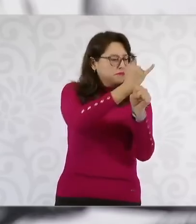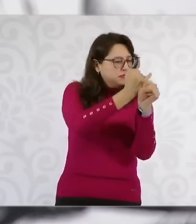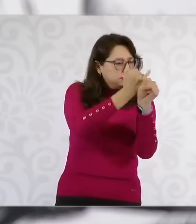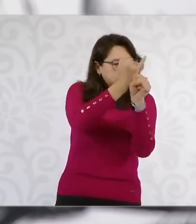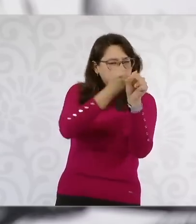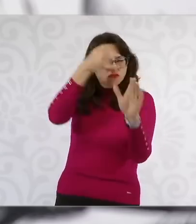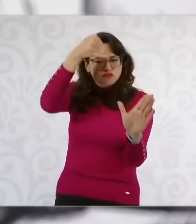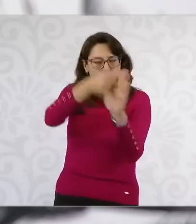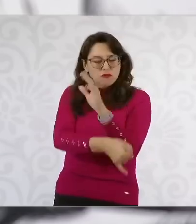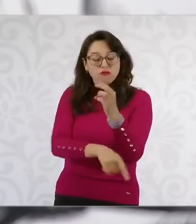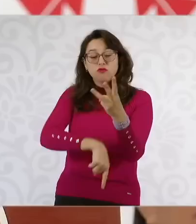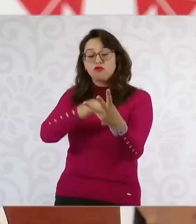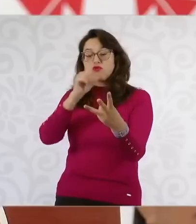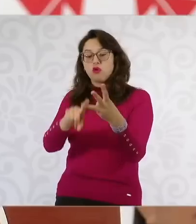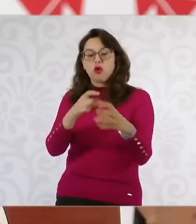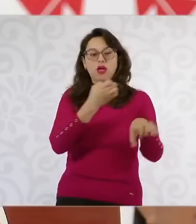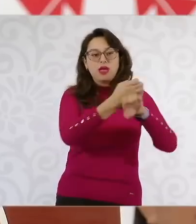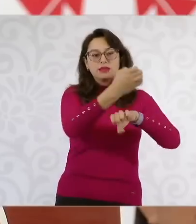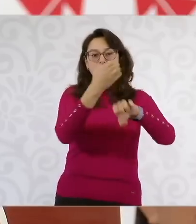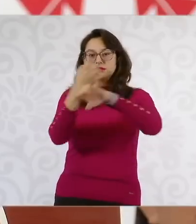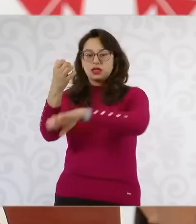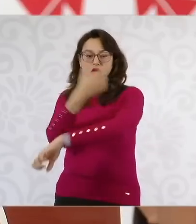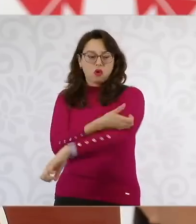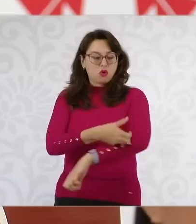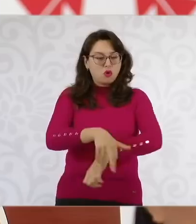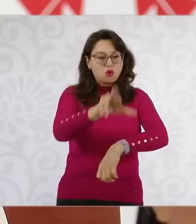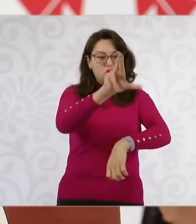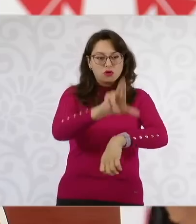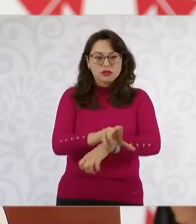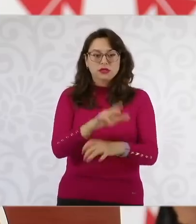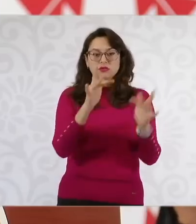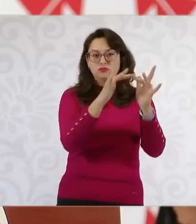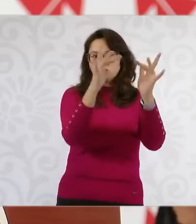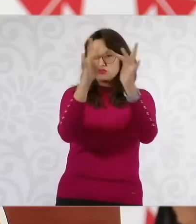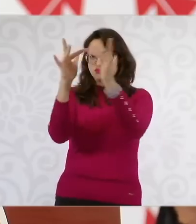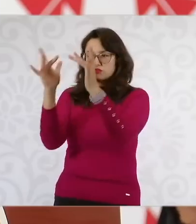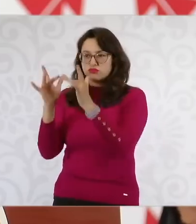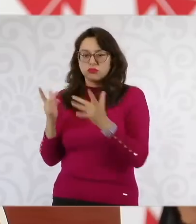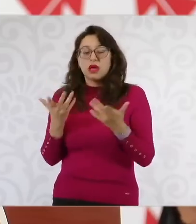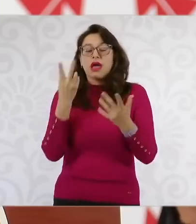todas las entidades de la república Y con la fiscalía general de la república entonces va